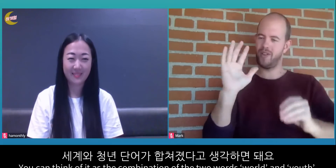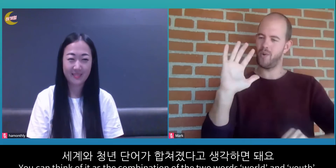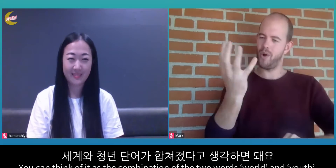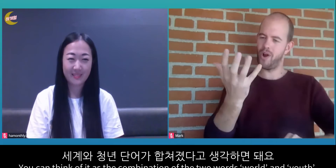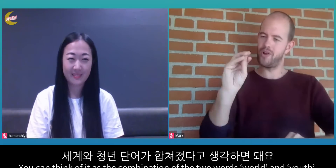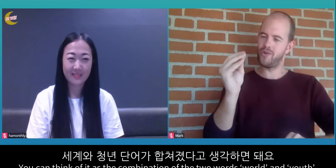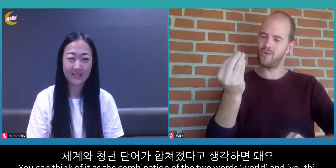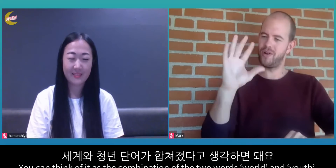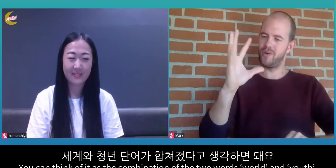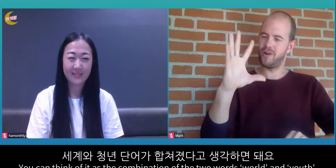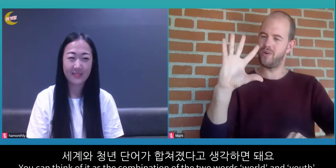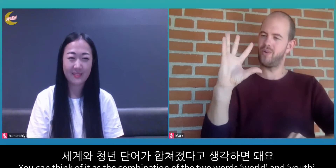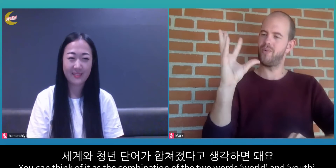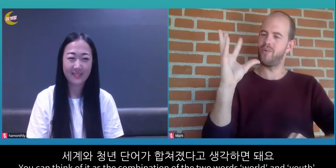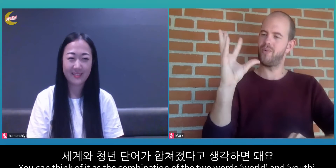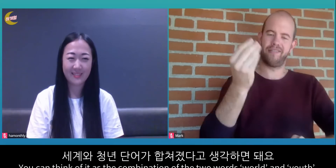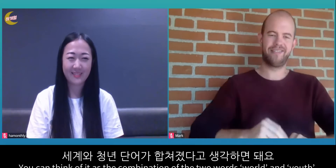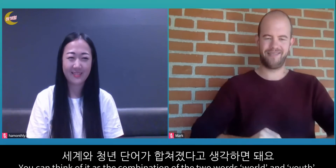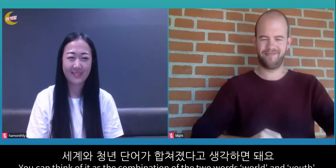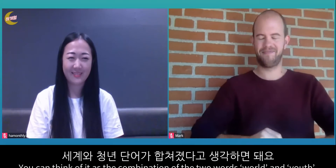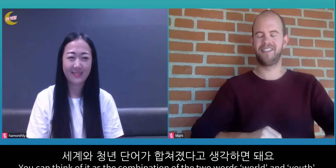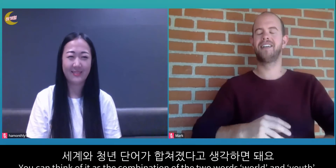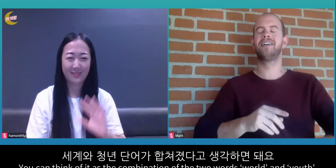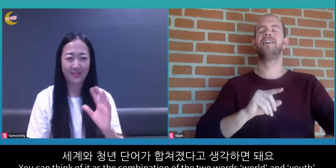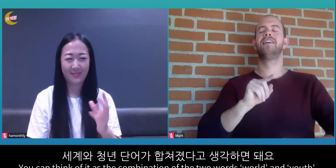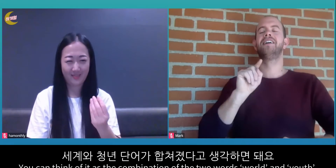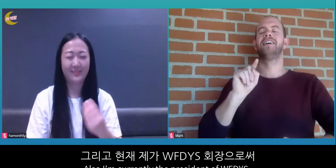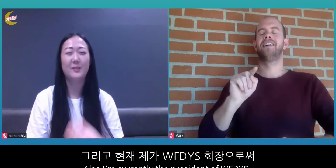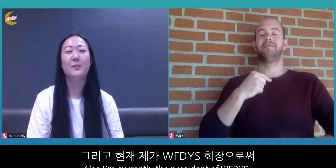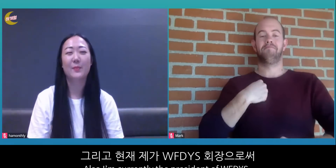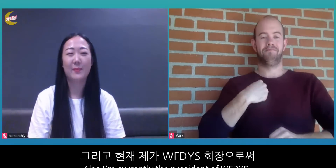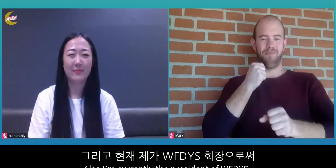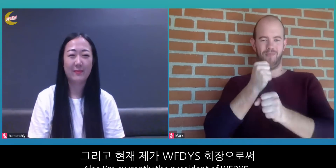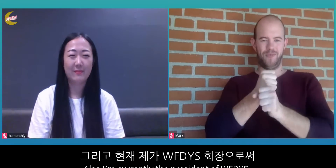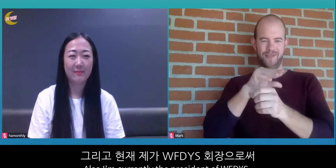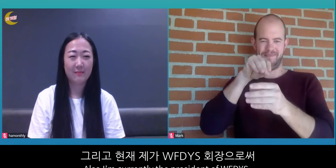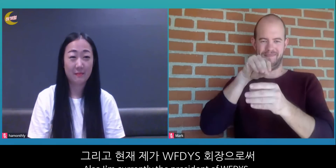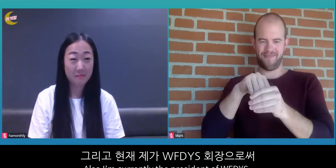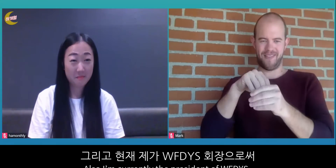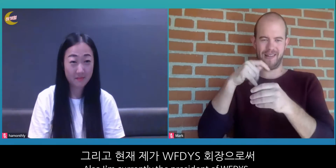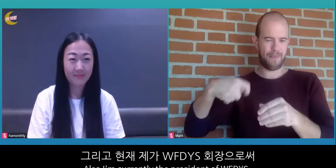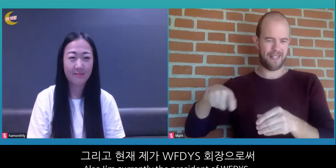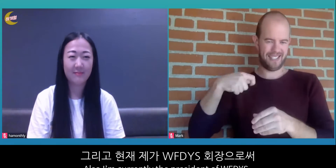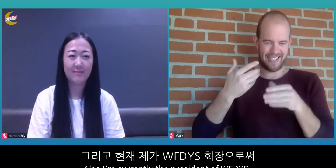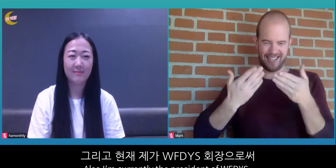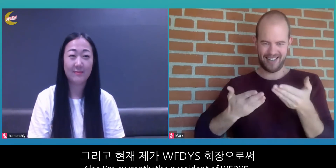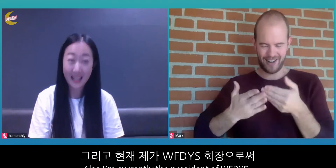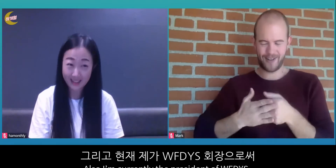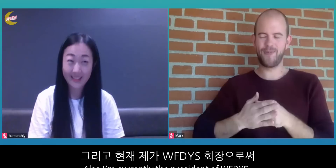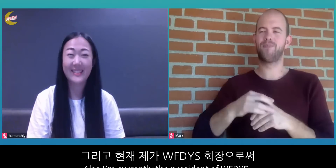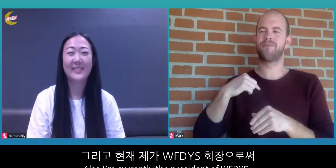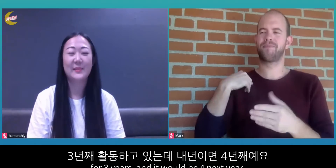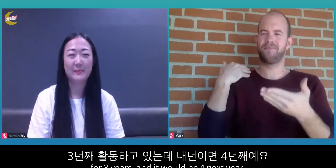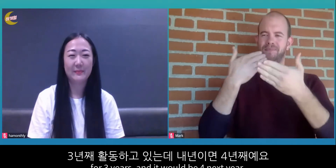「世界」と「青春」という2つの言葉の組み合わせと考えることができます。 また、私は現在WFDYSの社長を3年間務めており